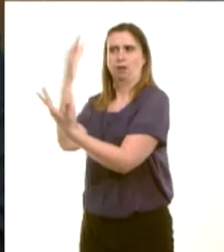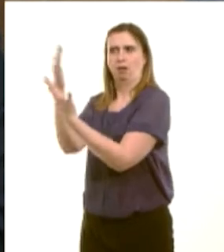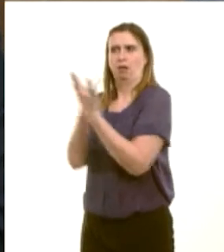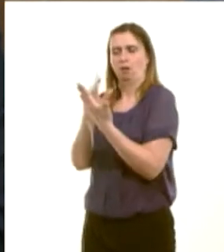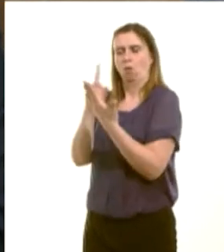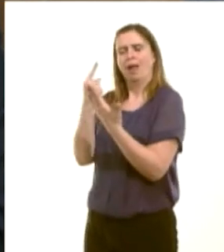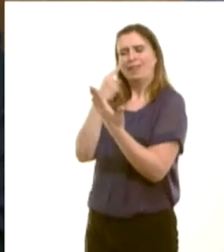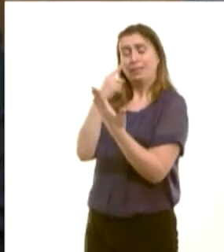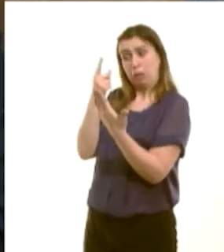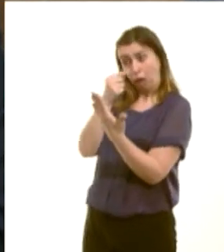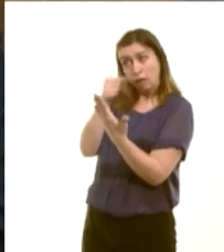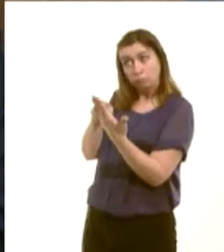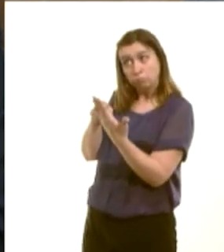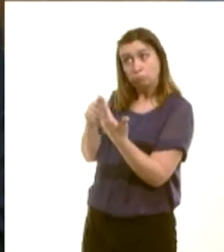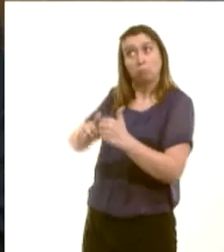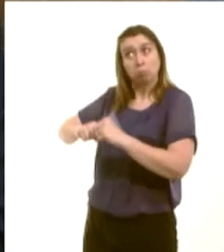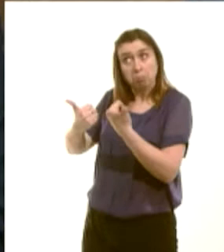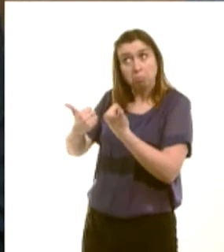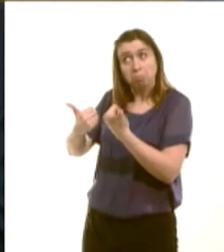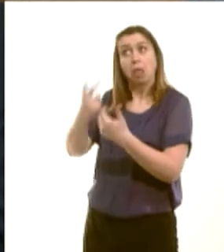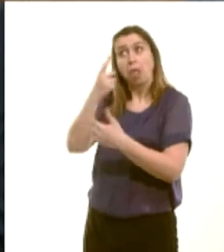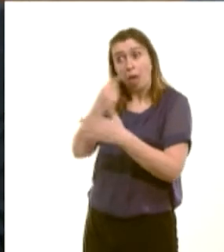robustness, obviously, and to see whether their proposals are practical.